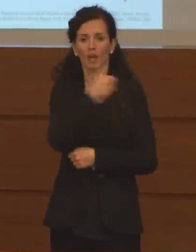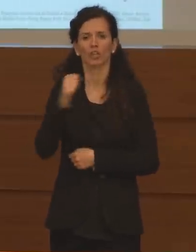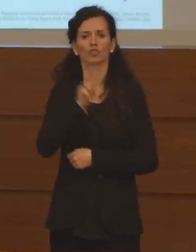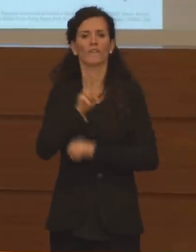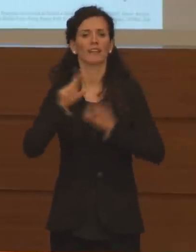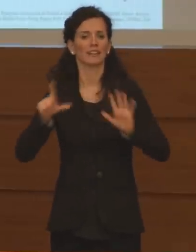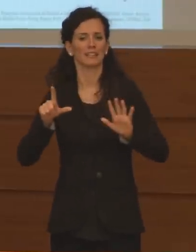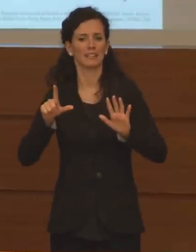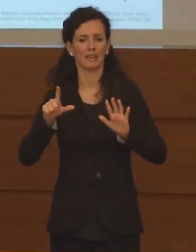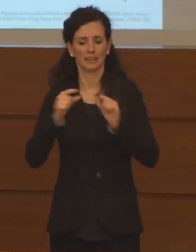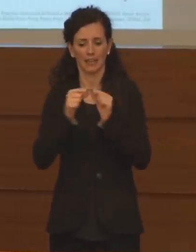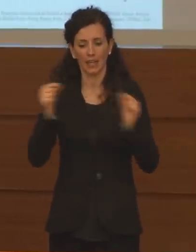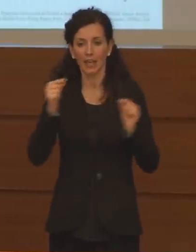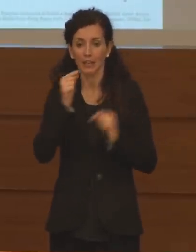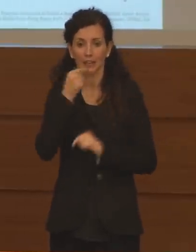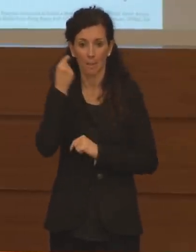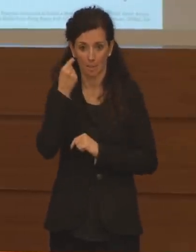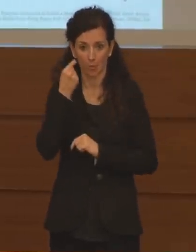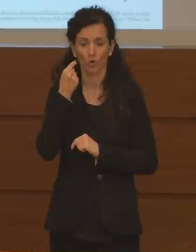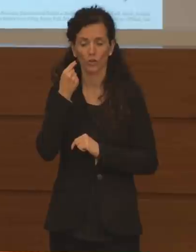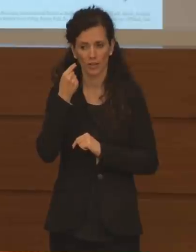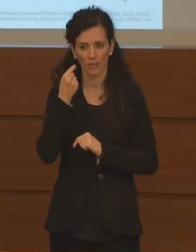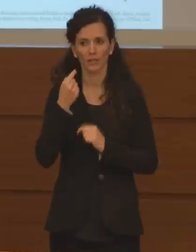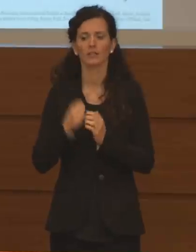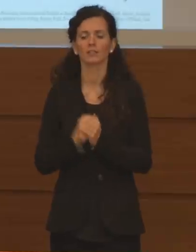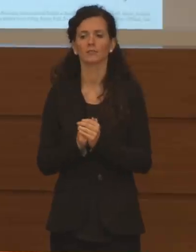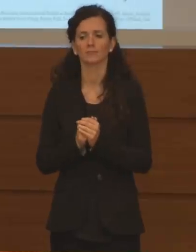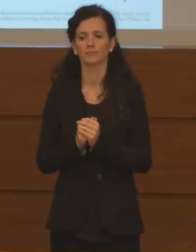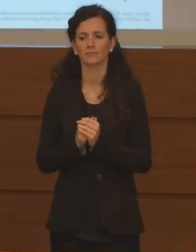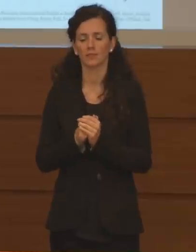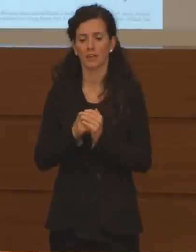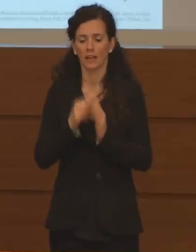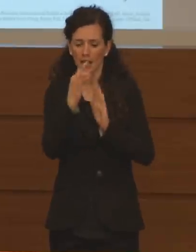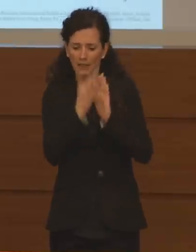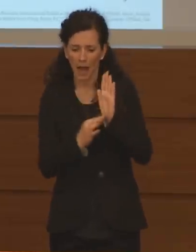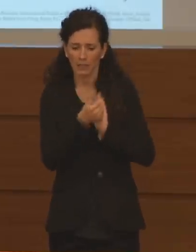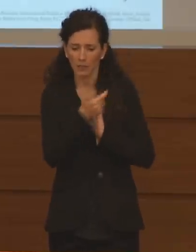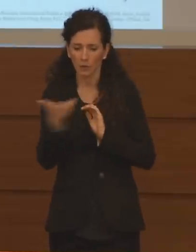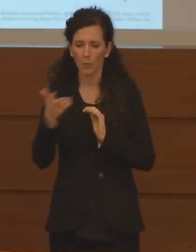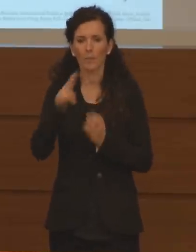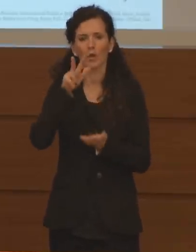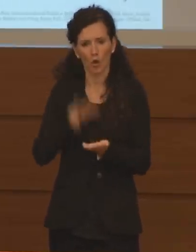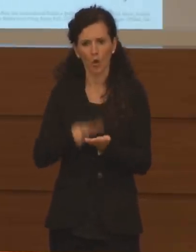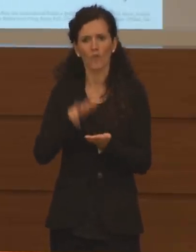mentre abbiamo sempre il numero dei dati riconfermati credo che non abbiamo avuto